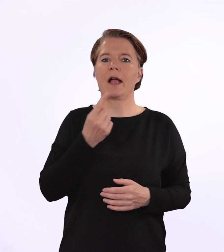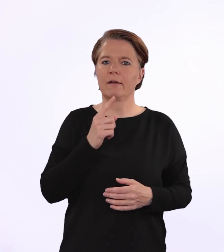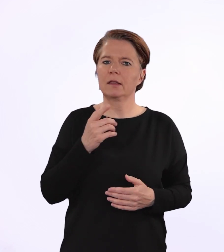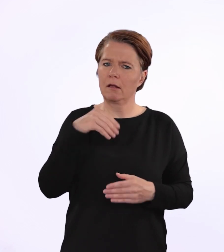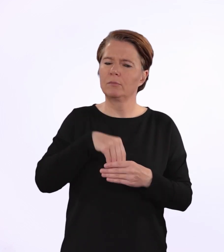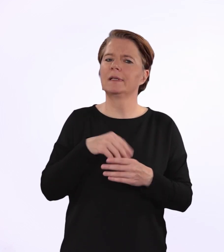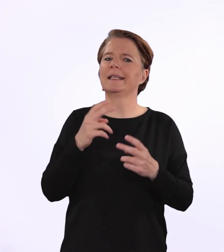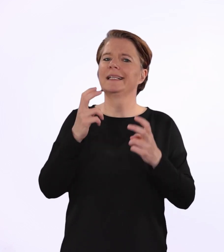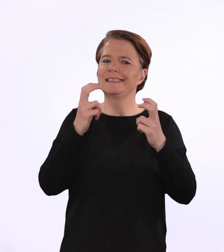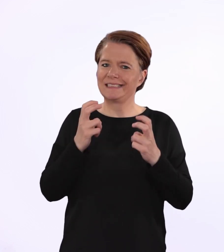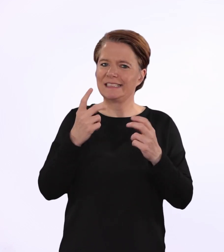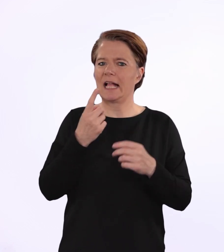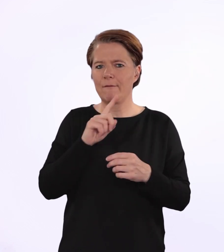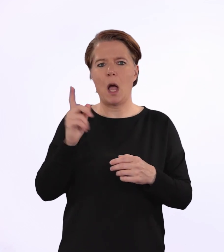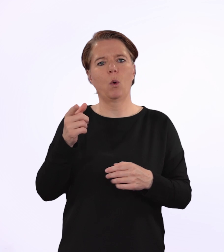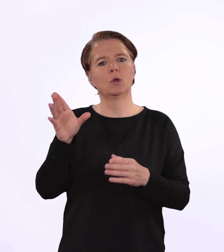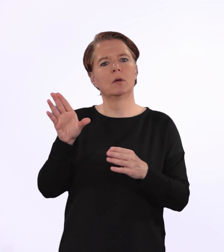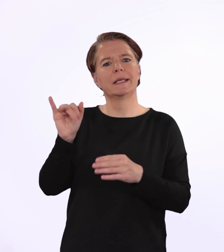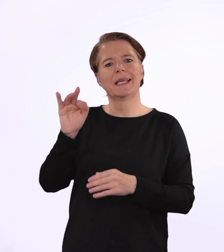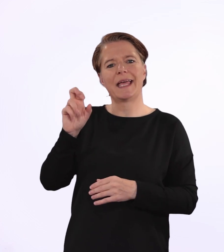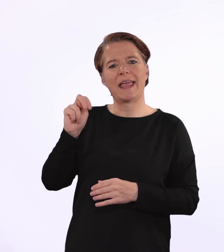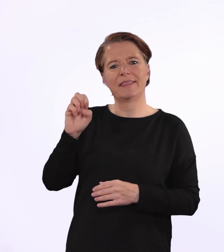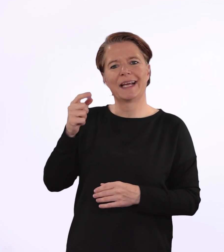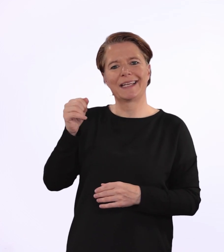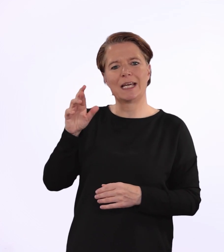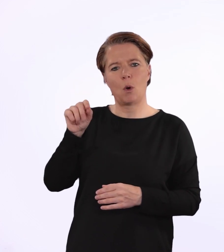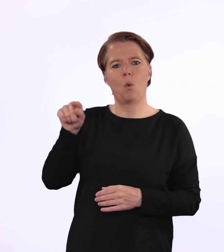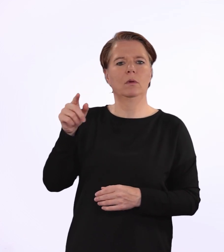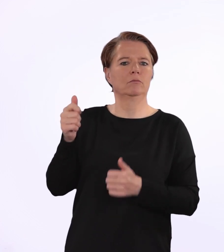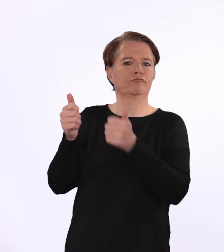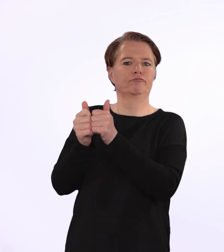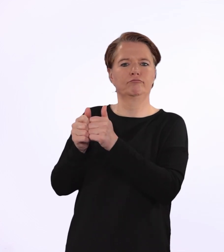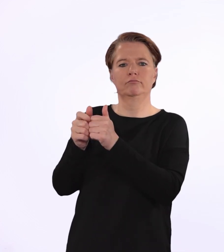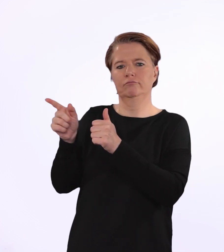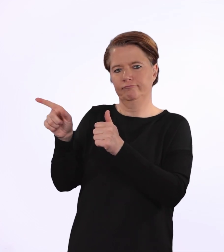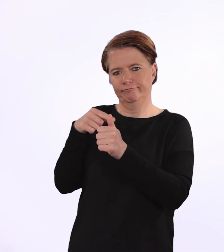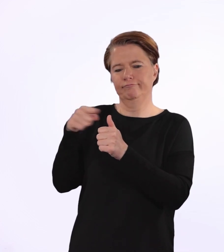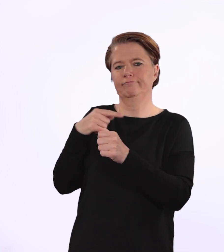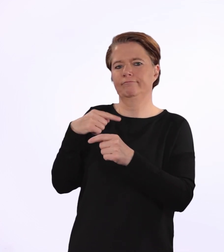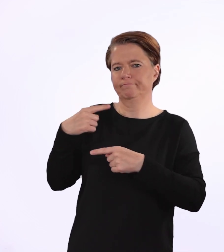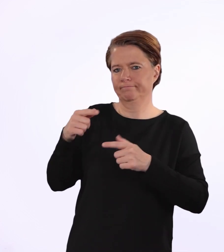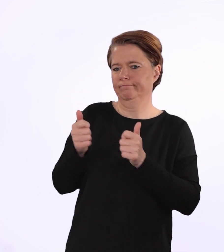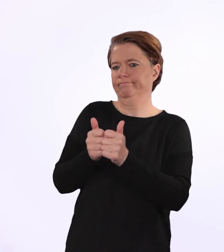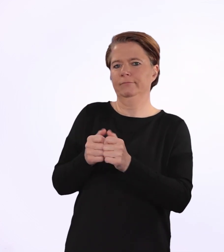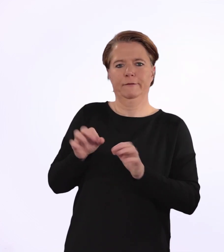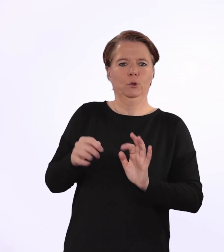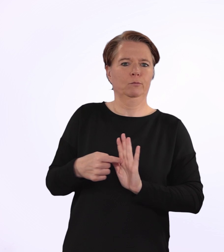Irene Giró, das ist auch meine Duettpartner*in, getroffen. Im Studio.